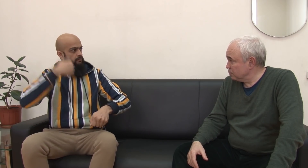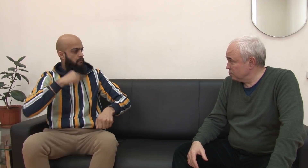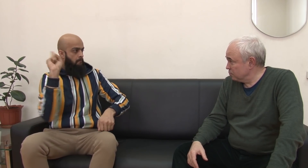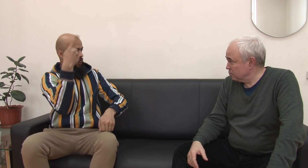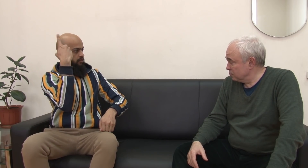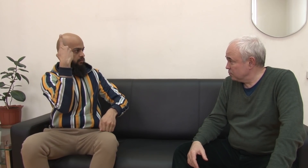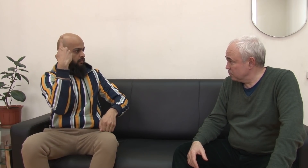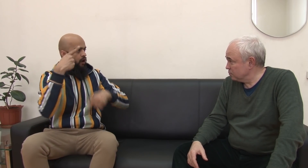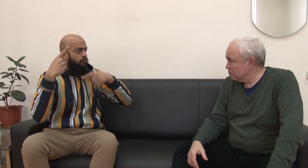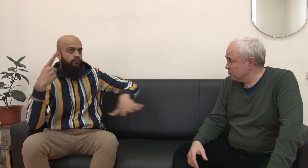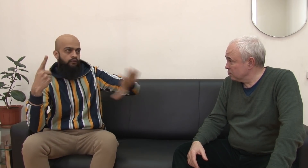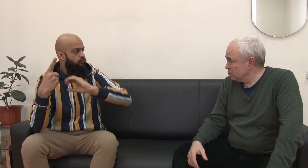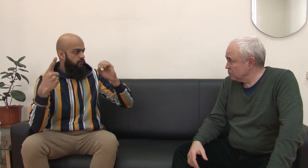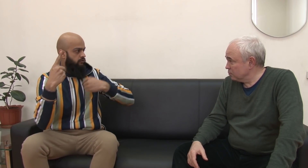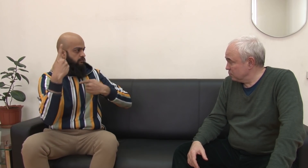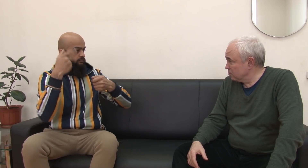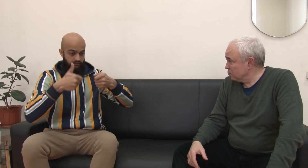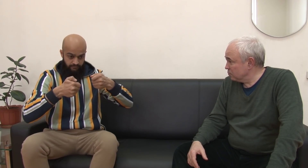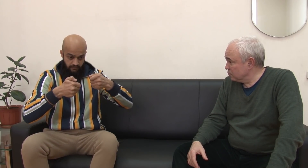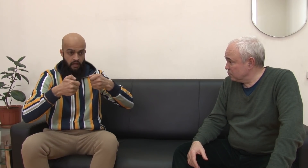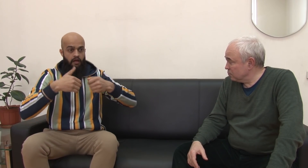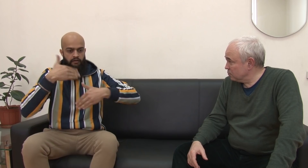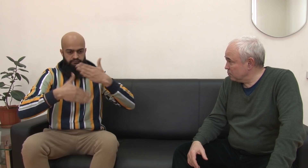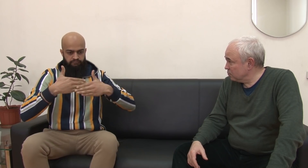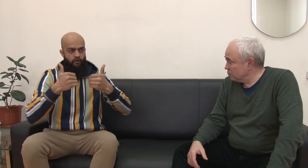Такого в России еще не было. Я первый придумал!